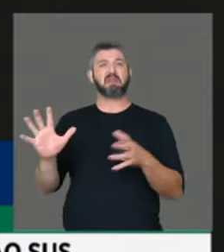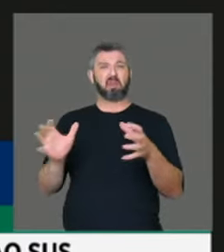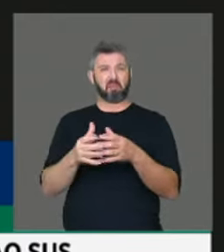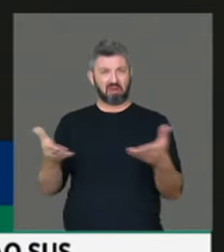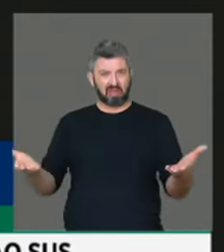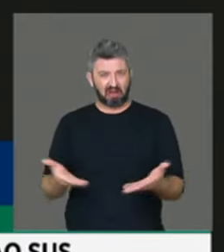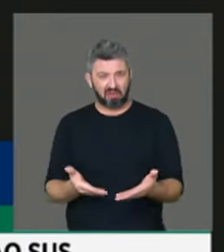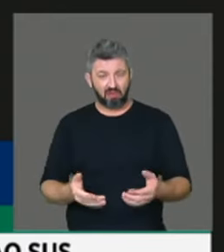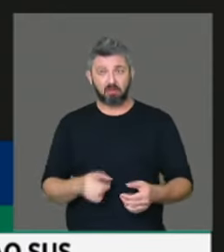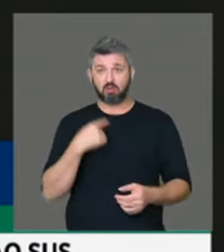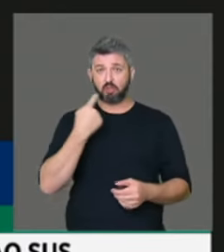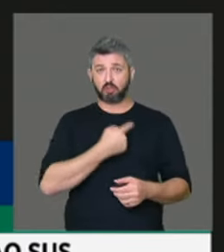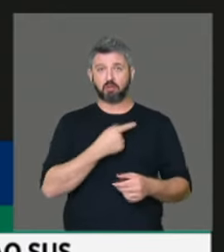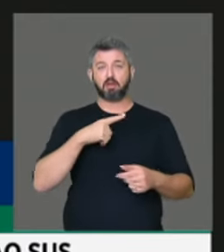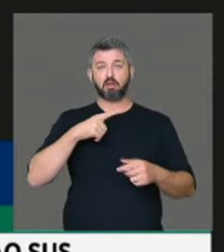SOLUÇÃO PARA SALVAR MAIS VIDAS, ELES VOTAM CONTRA E